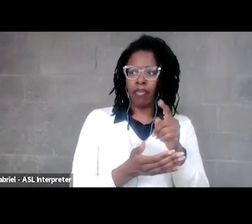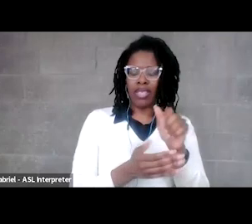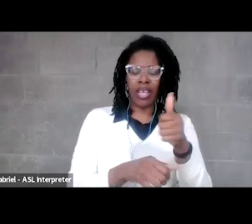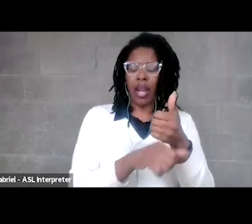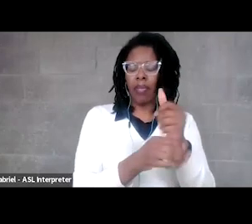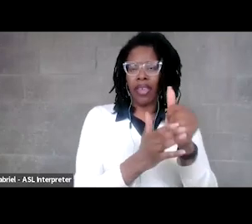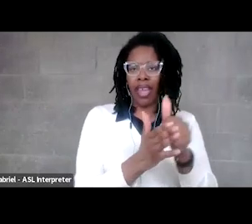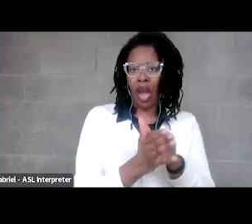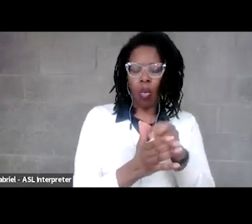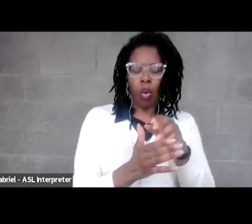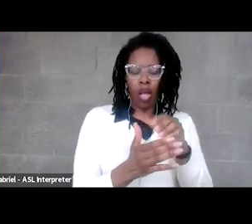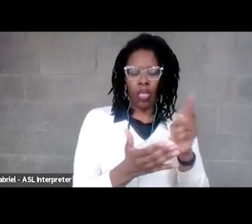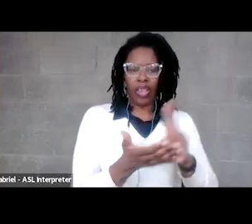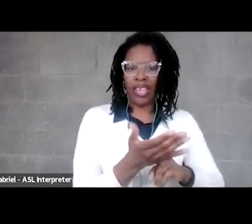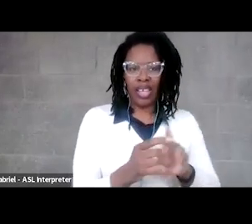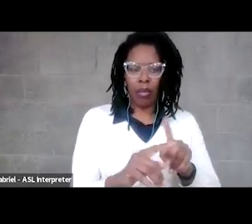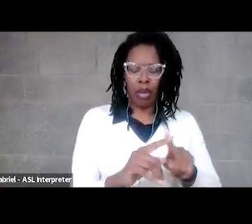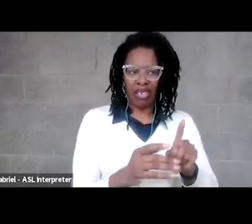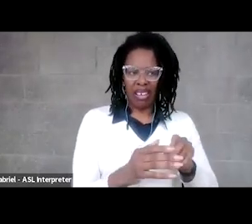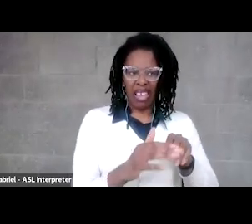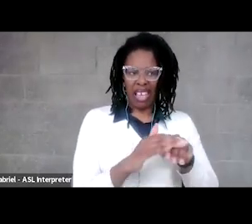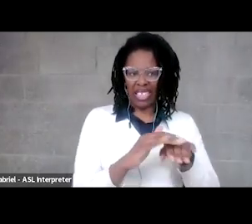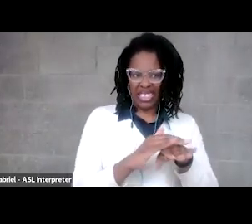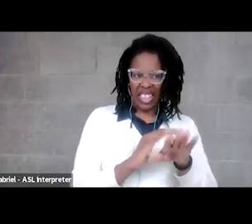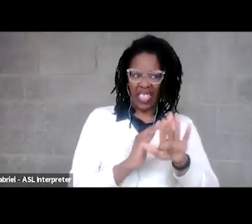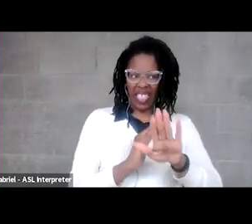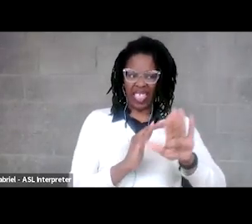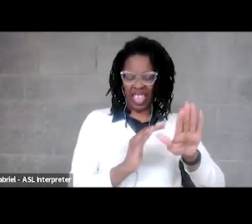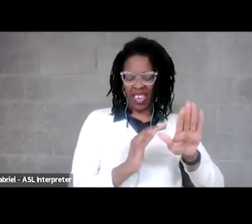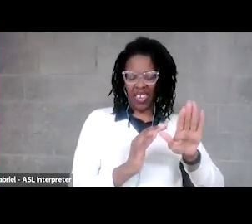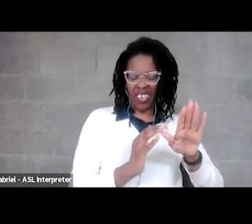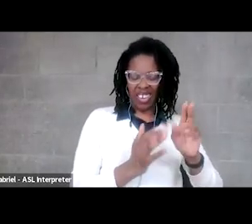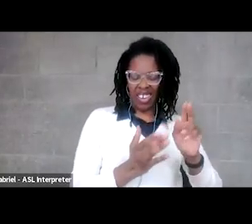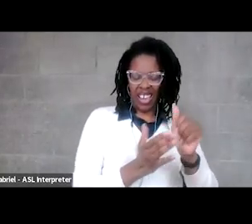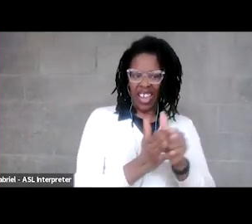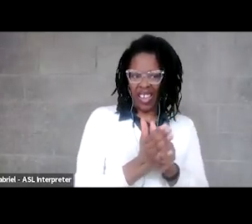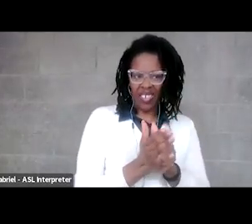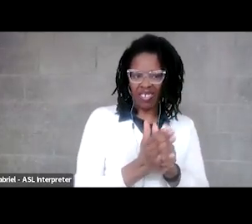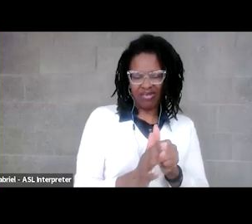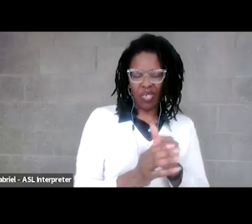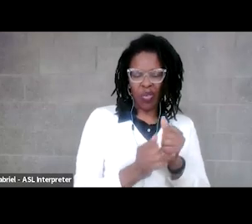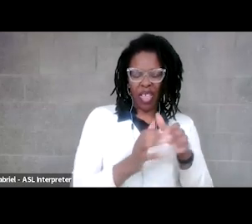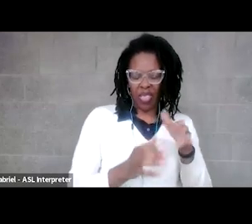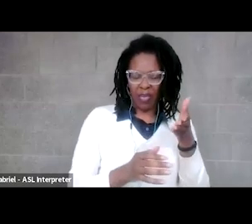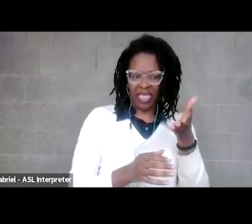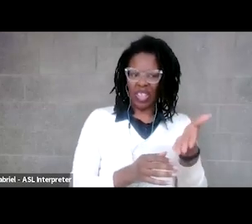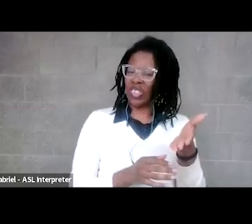Pero nunca deben acceder a la cuenta de otra persona sin que esa persona esté presente y lo hagan junto con ella.